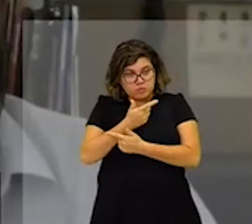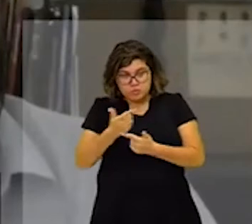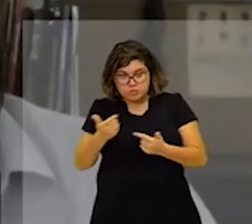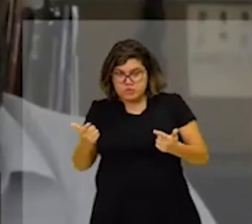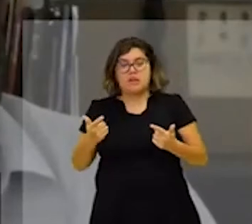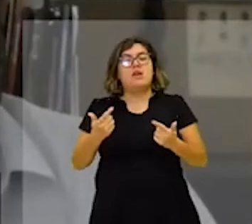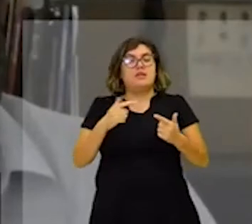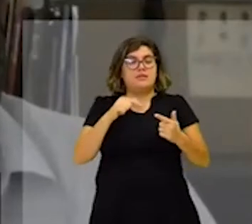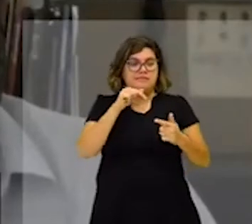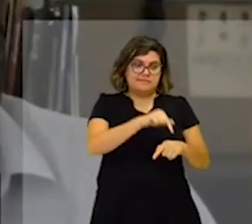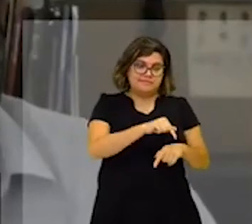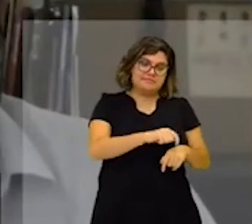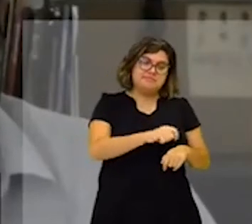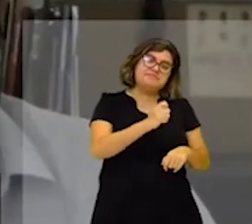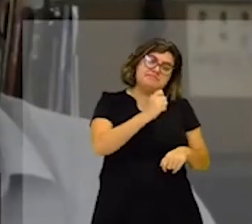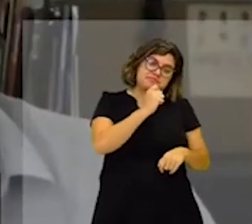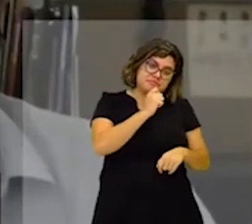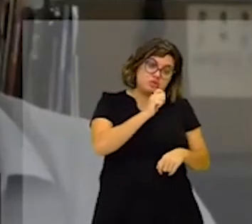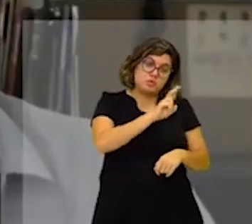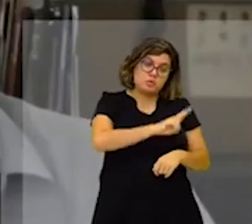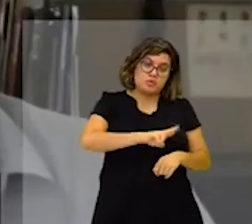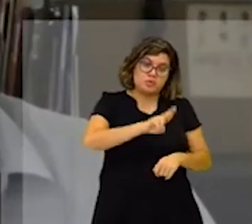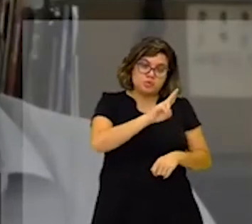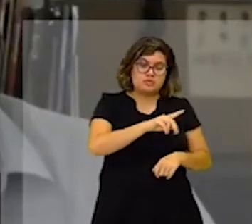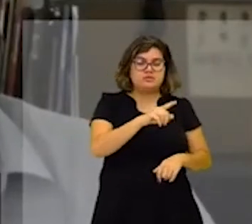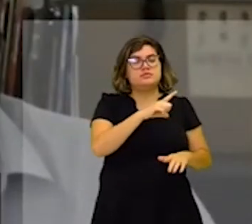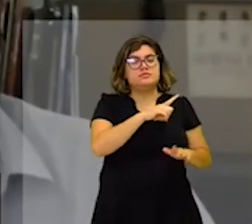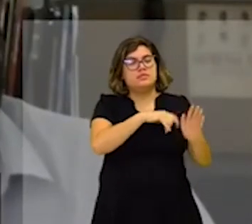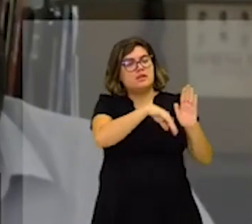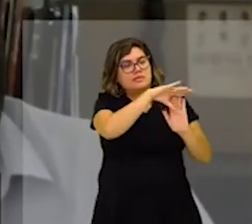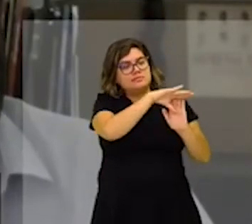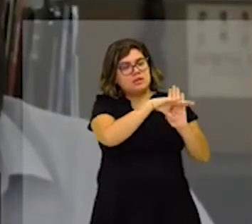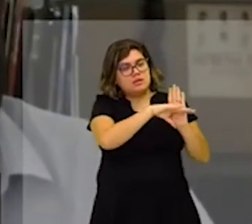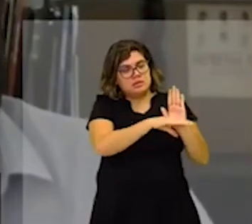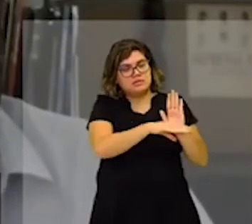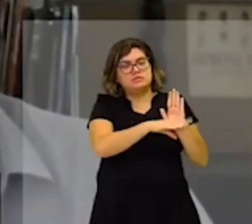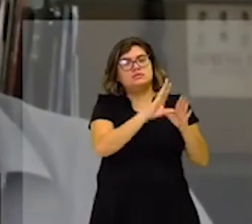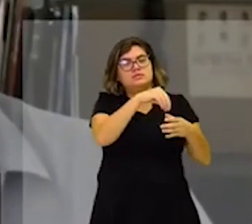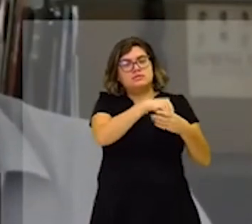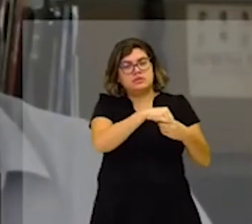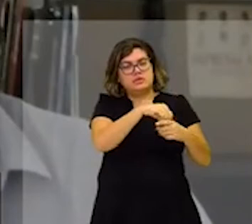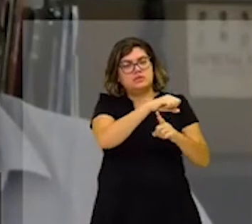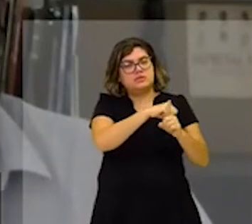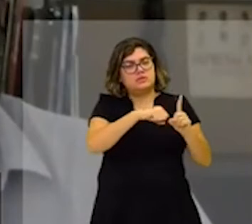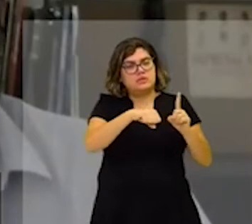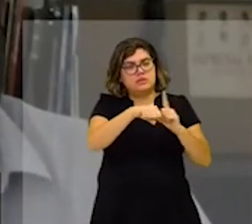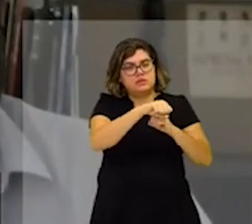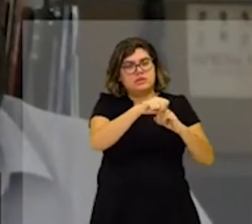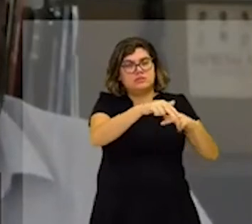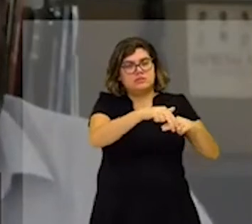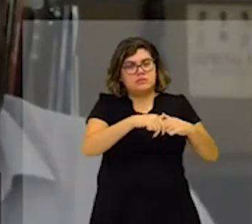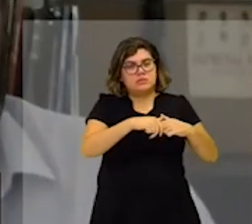que não apenas foi pautado pela sociedade através das organizações negras movimento